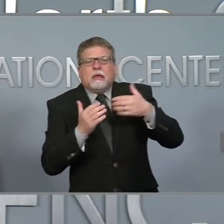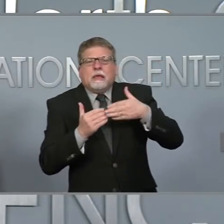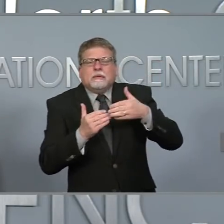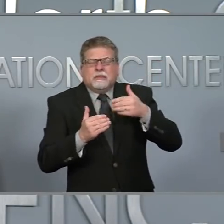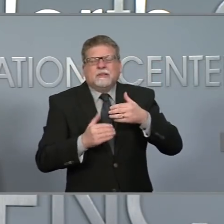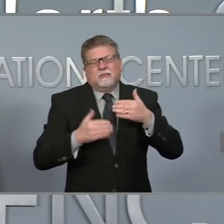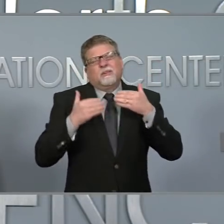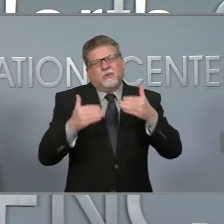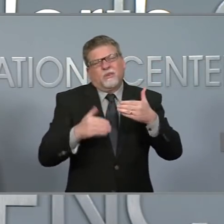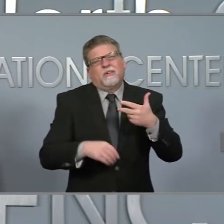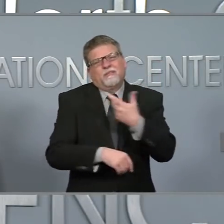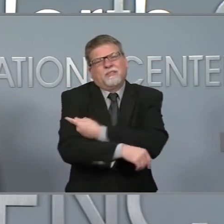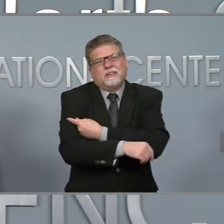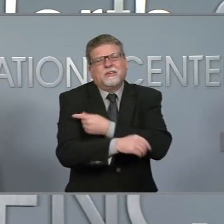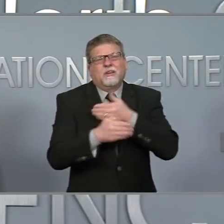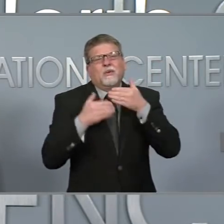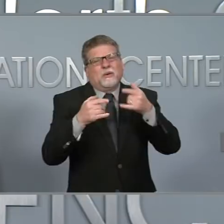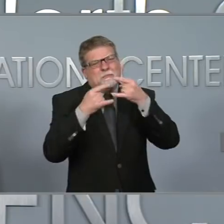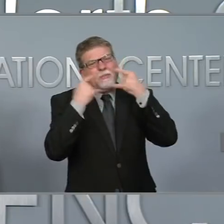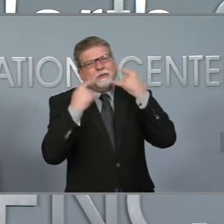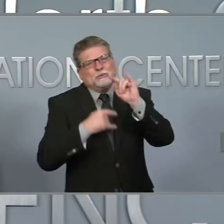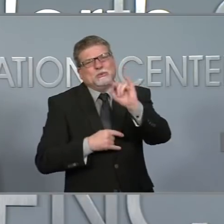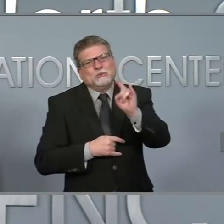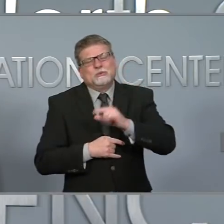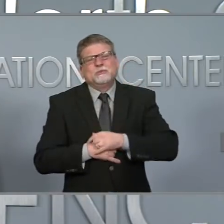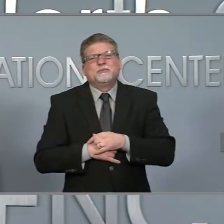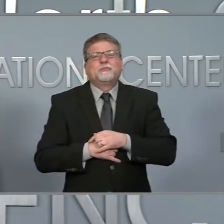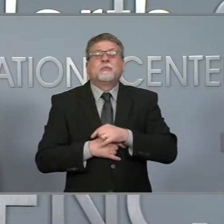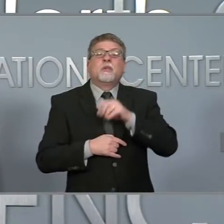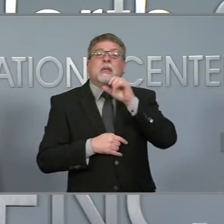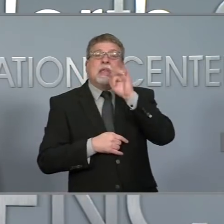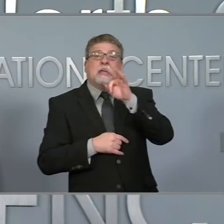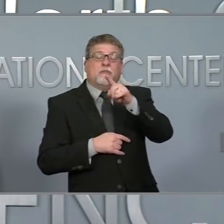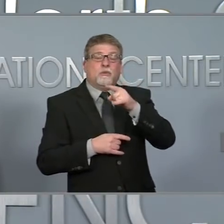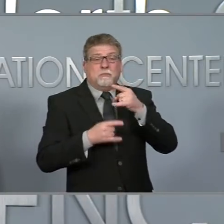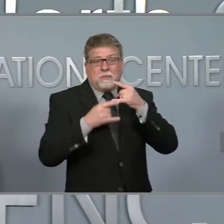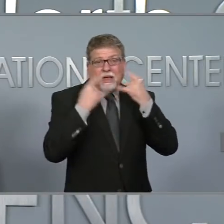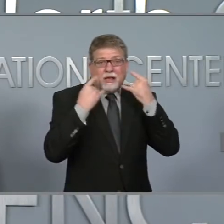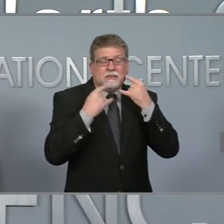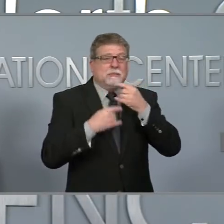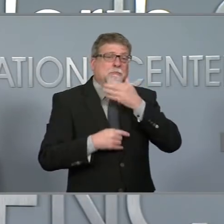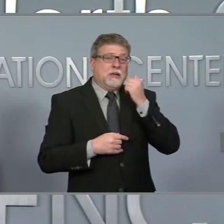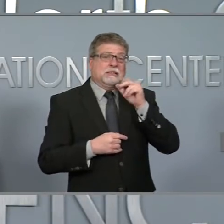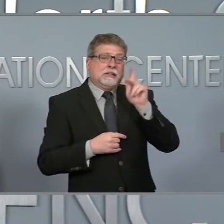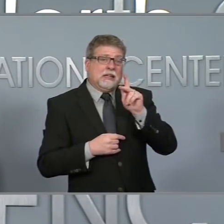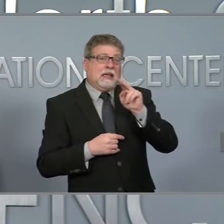el uso de mascarillas y seguir las guías de los CDC, sin importar el lugar desde el día,